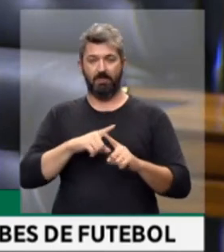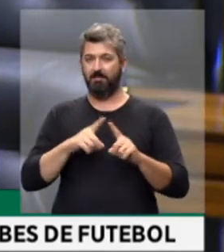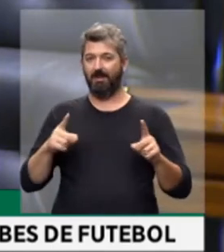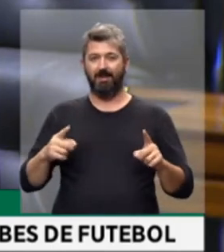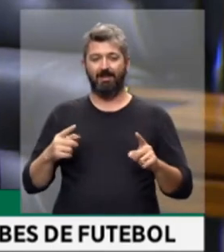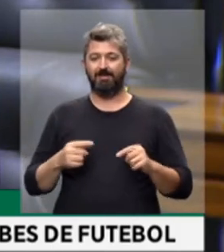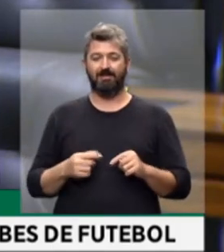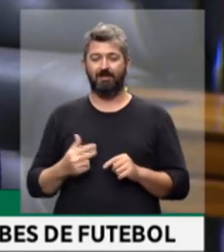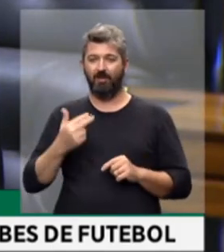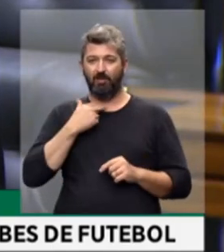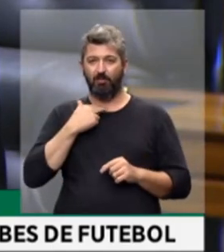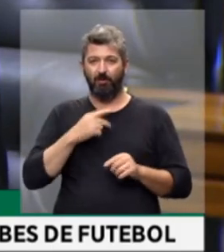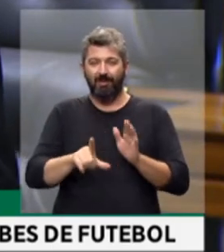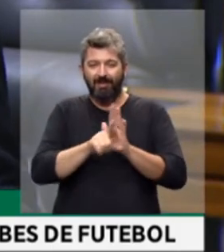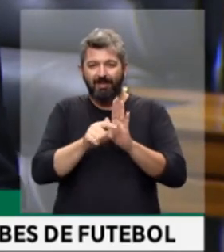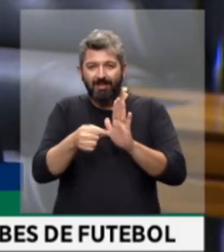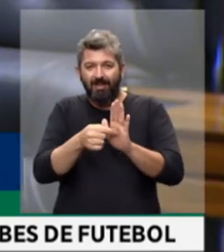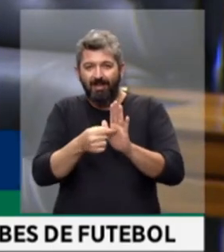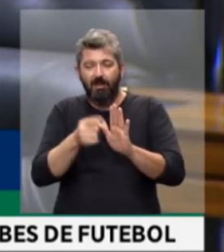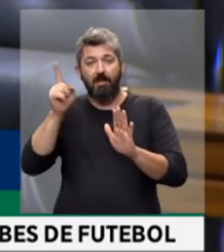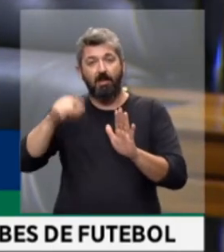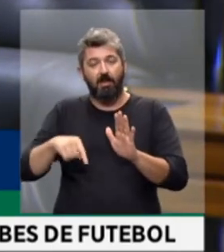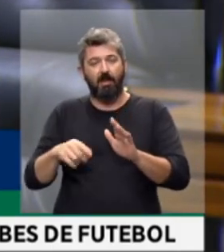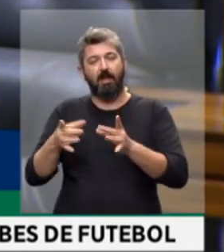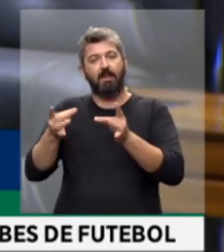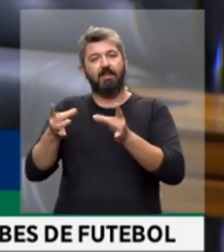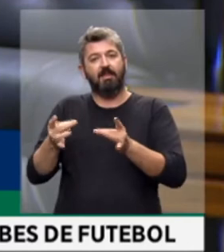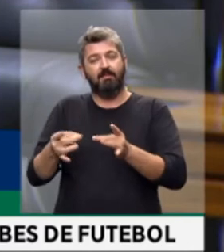O, A GENTE JÁ TENHA ENTENDE A MOTIVAÇÃO, E COM CERTEZA O QUE ESTÁ SENDO PROPOSTO É